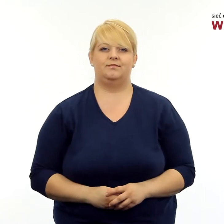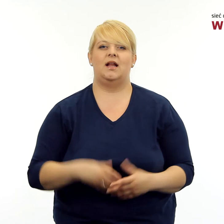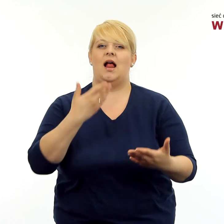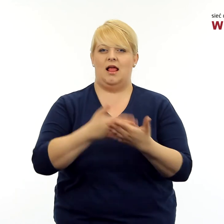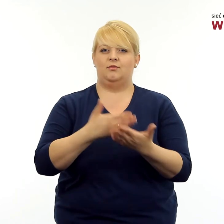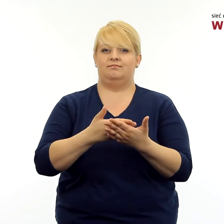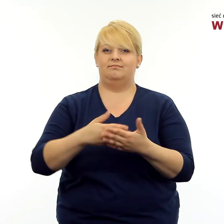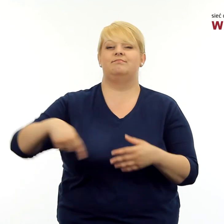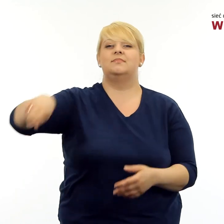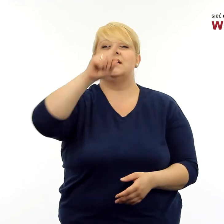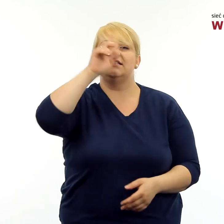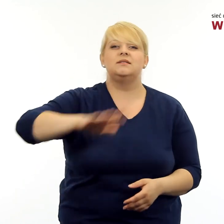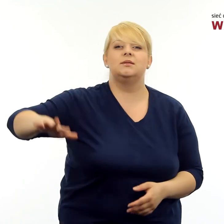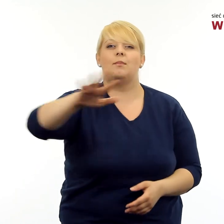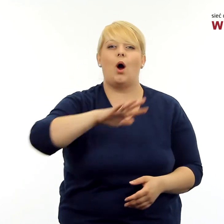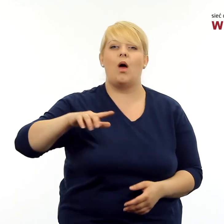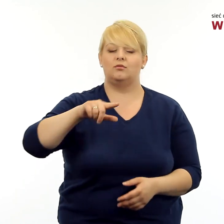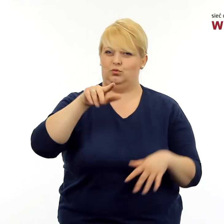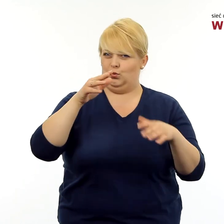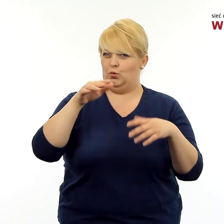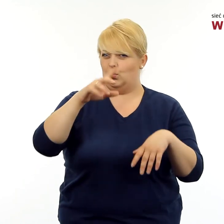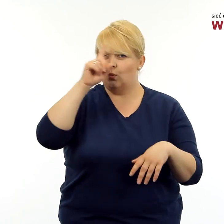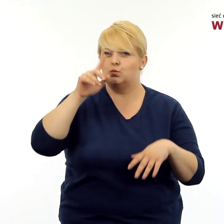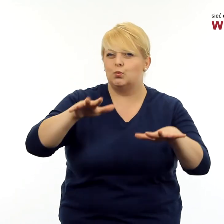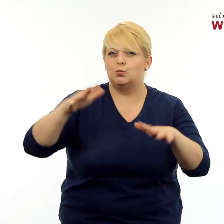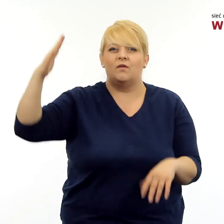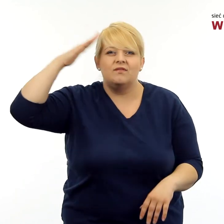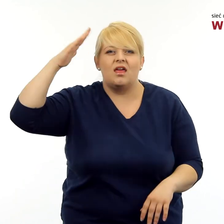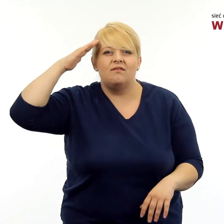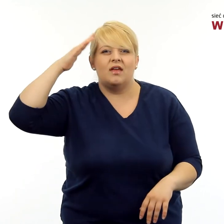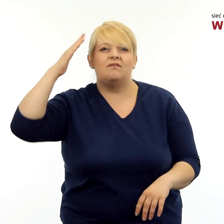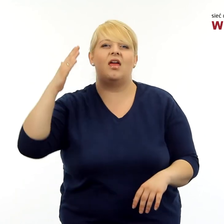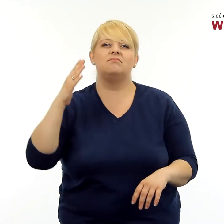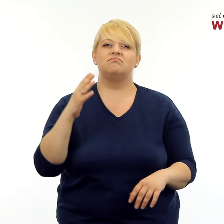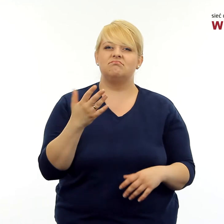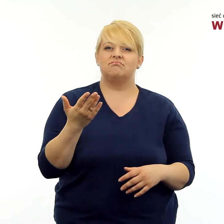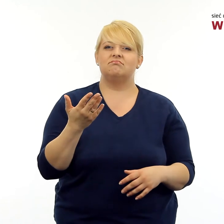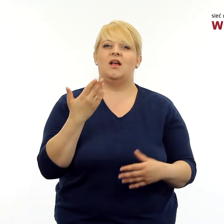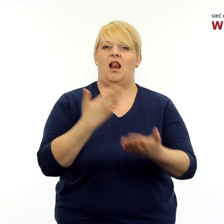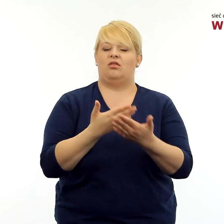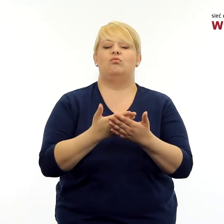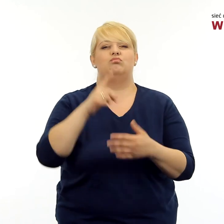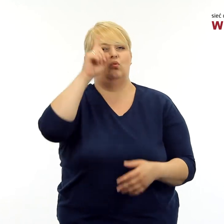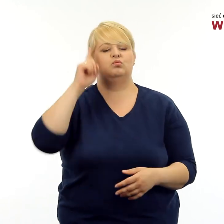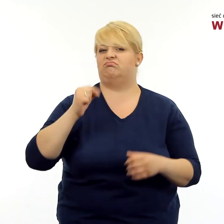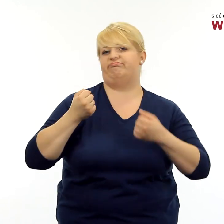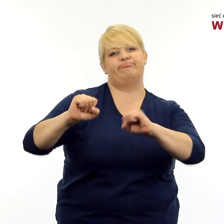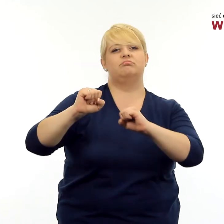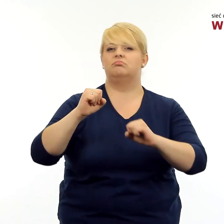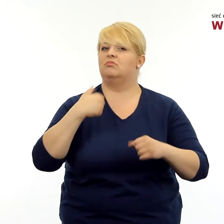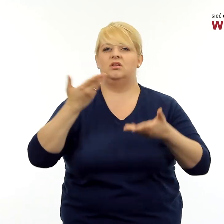Wraz z rosnącą społeczną świadomością maleje przyzwolenie